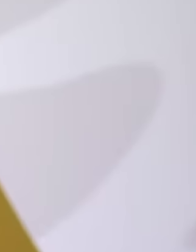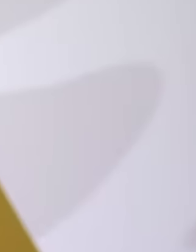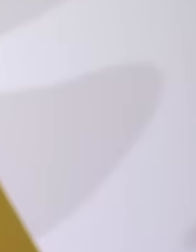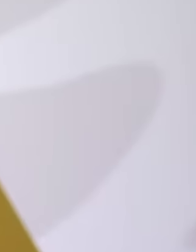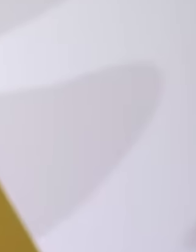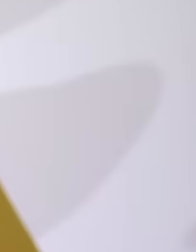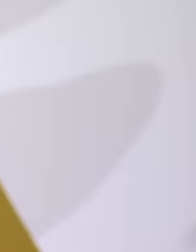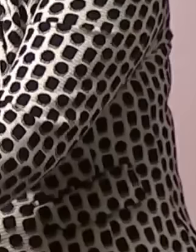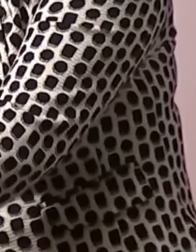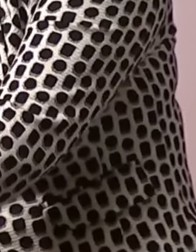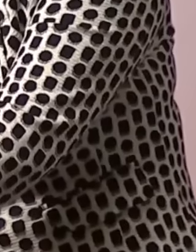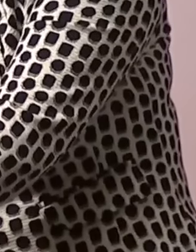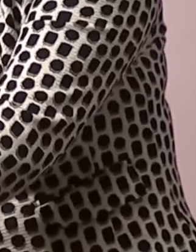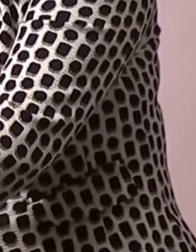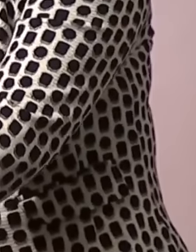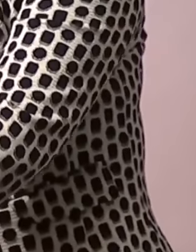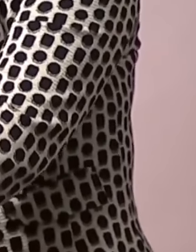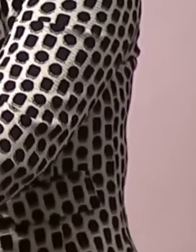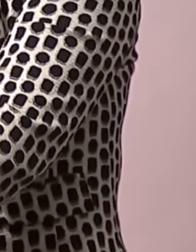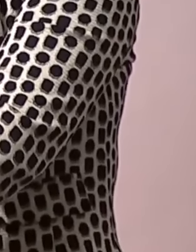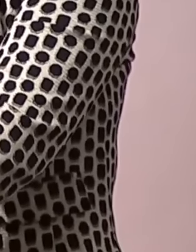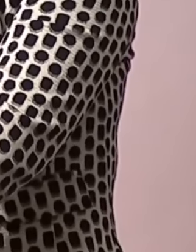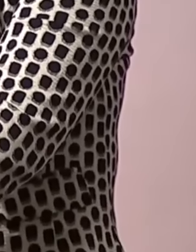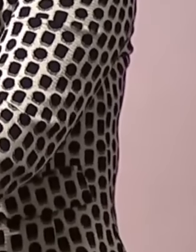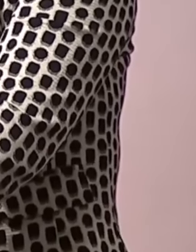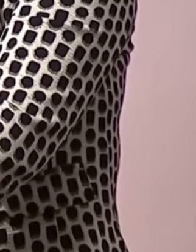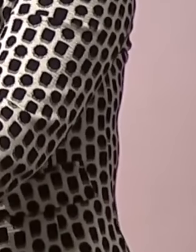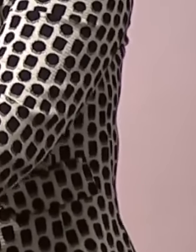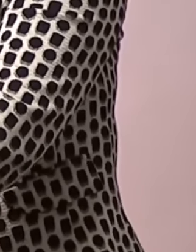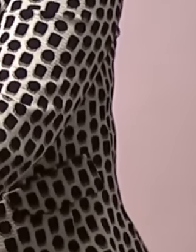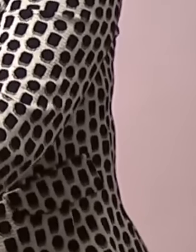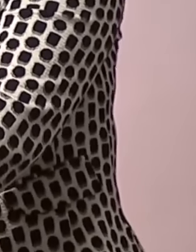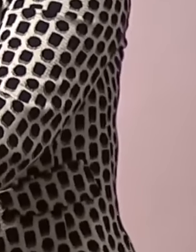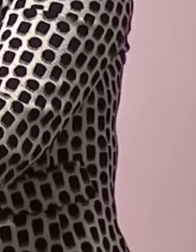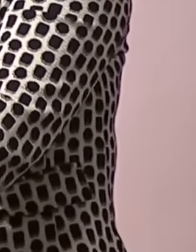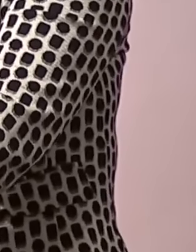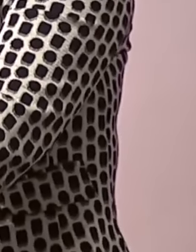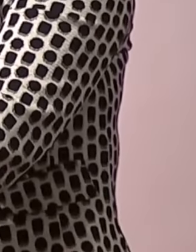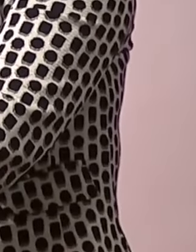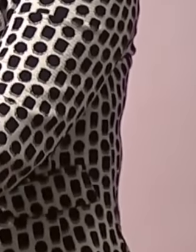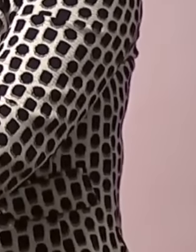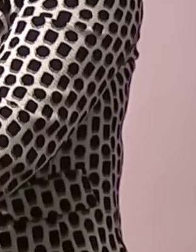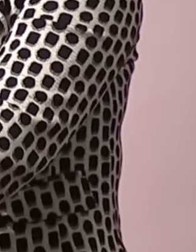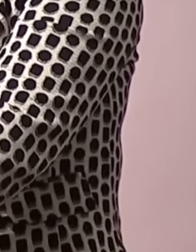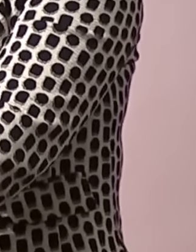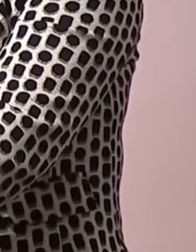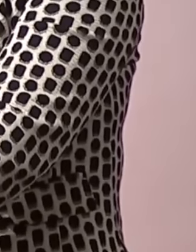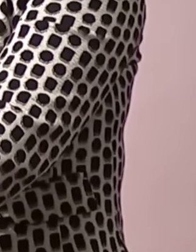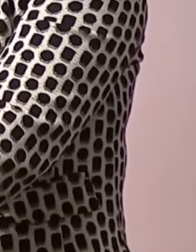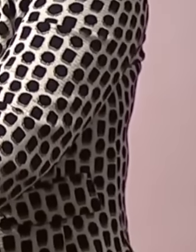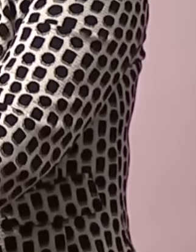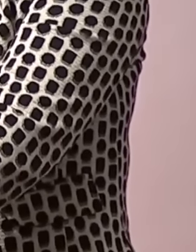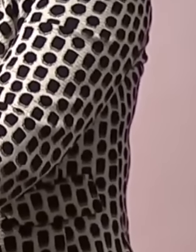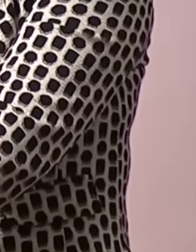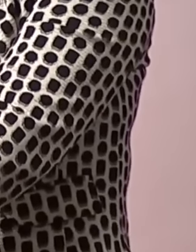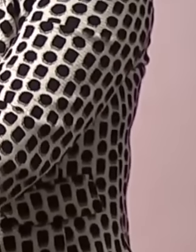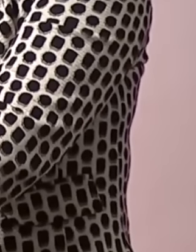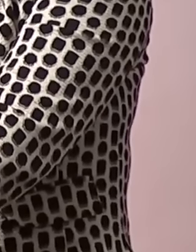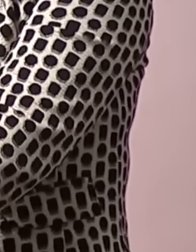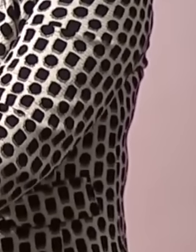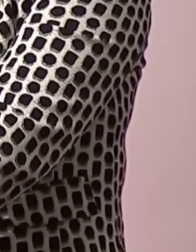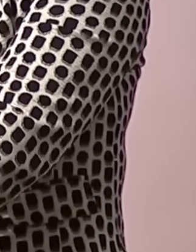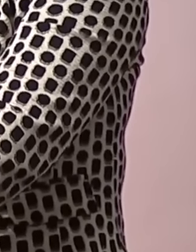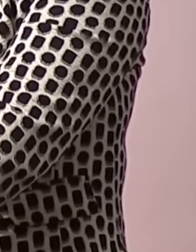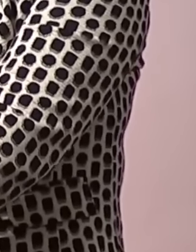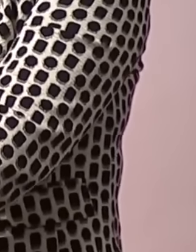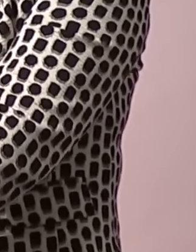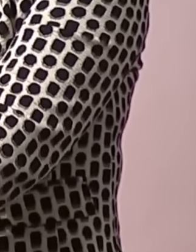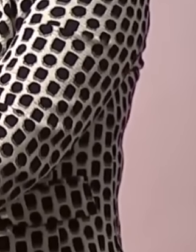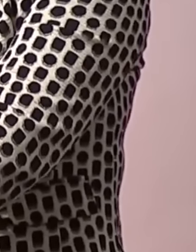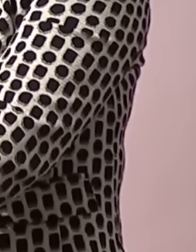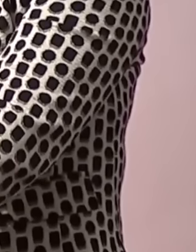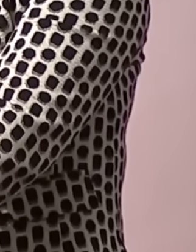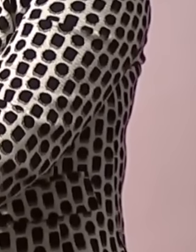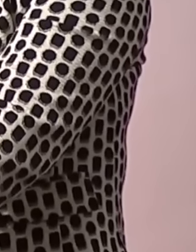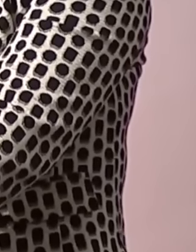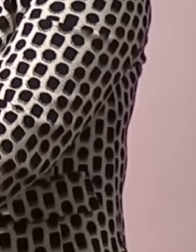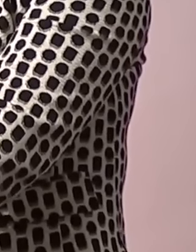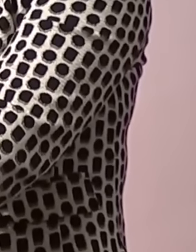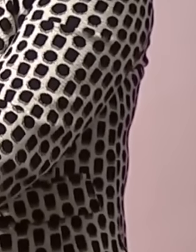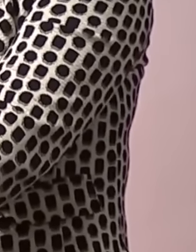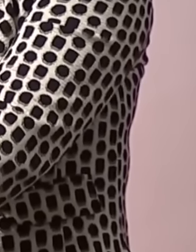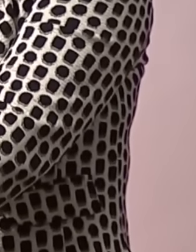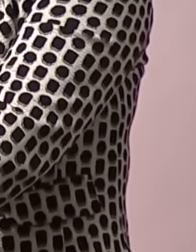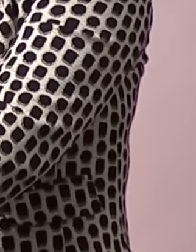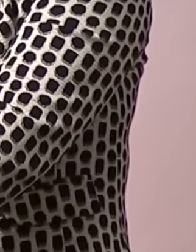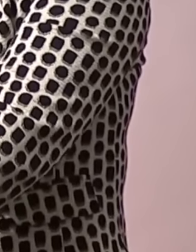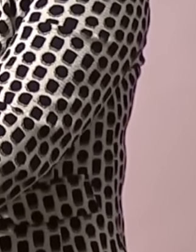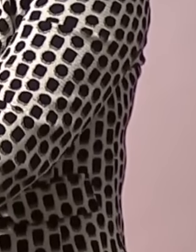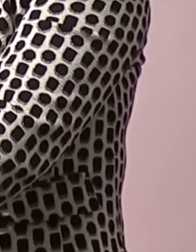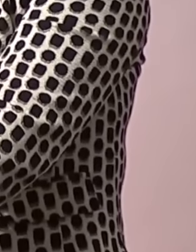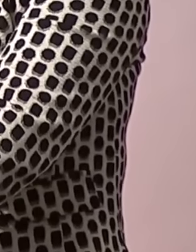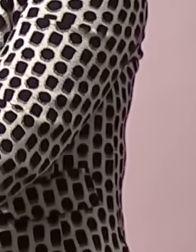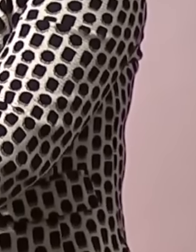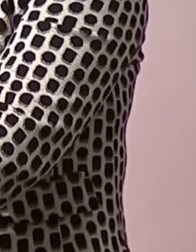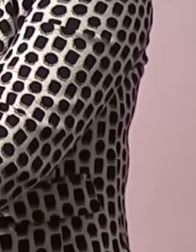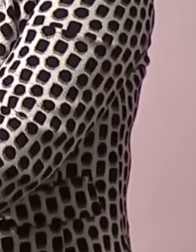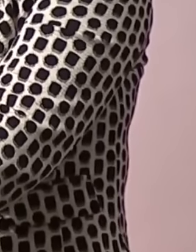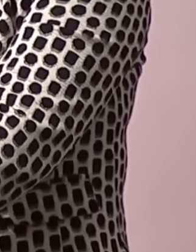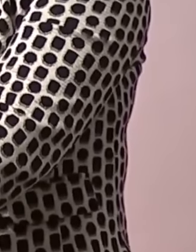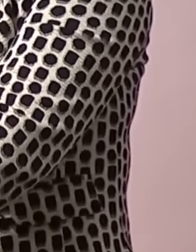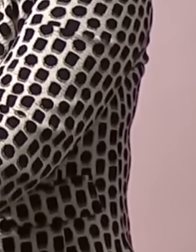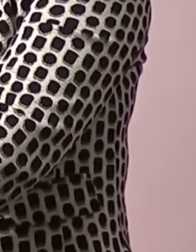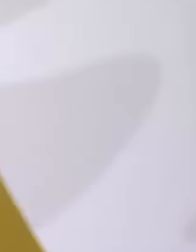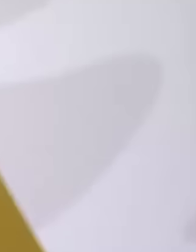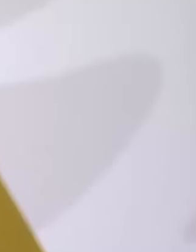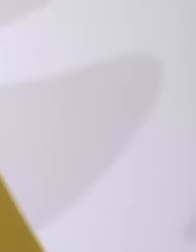país ellos han sido electos democráticamente y de manera inédita están reunidos hoy